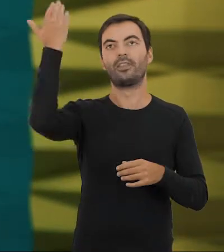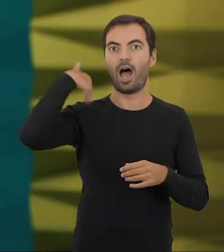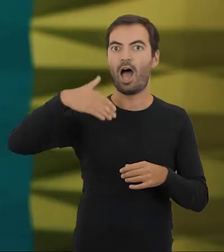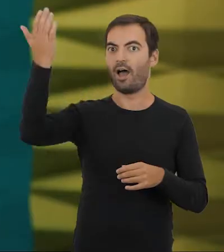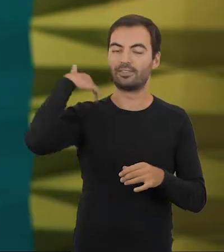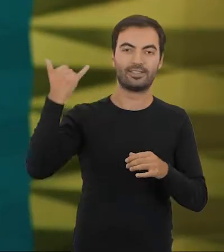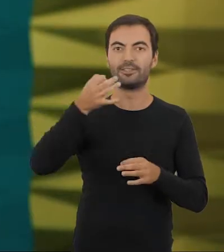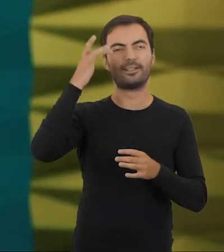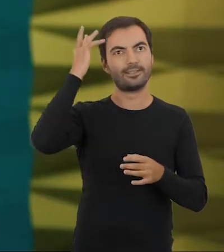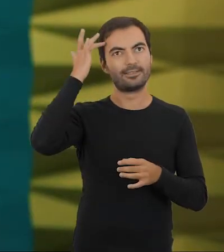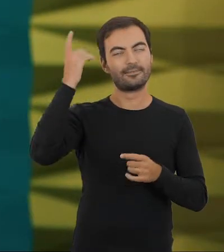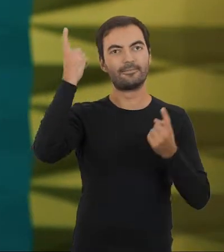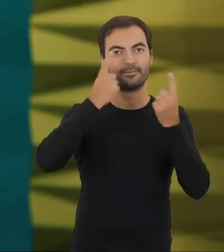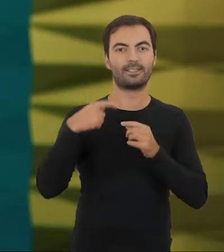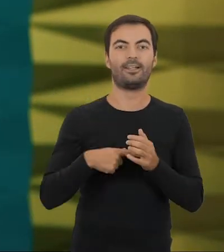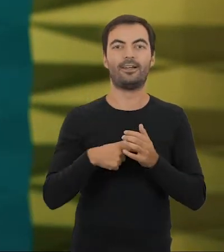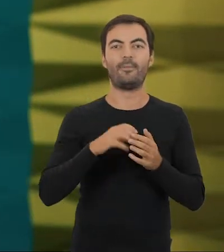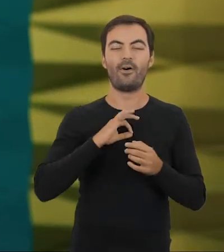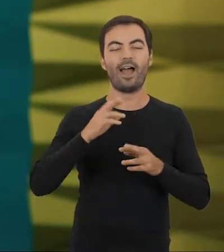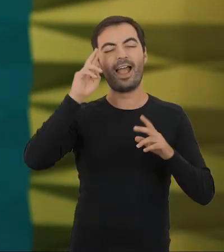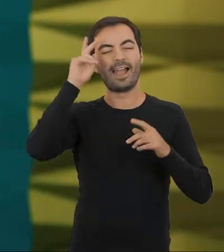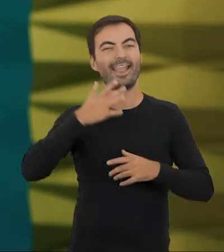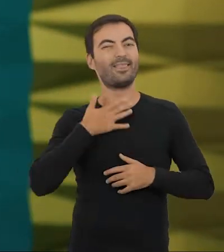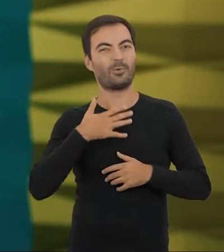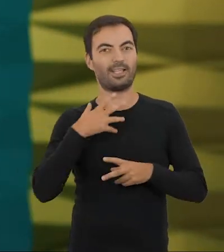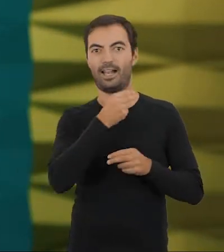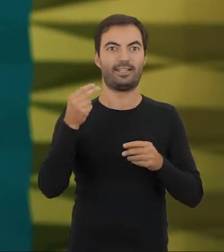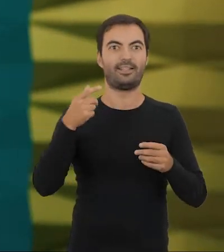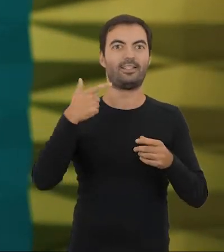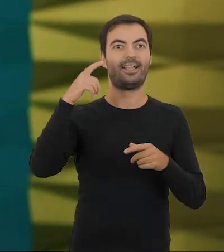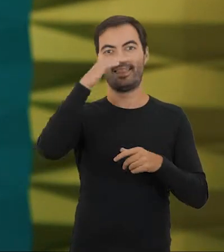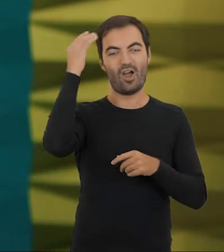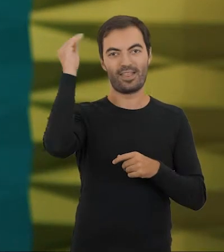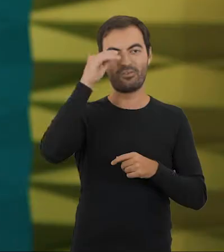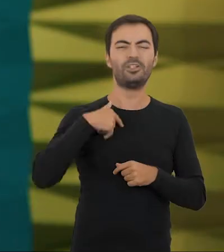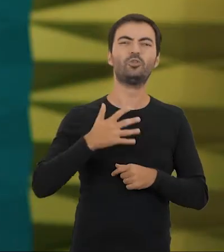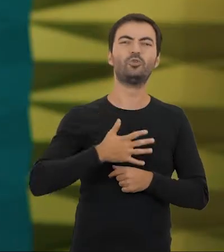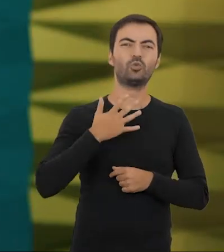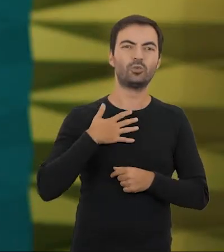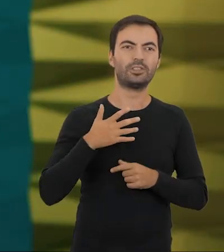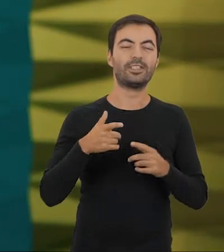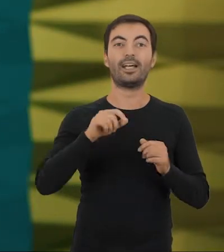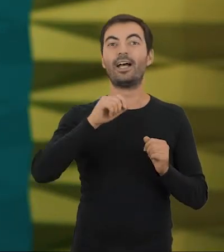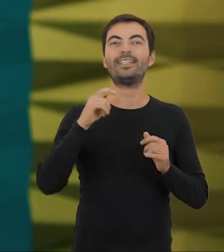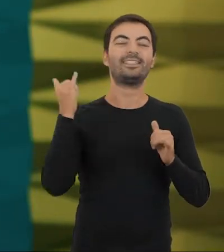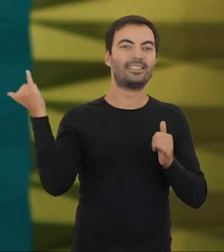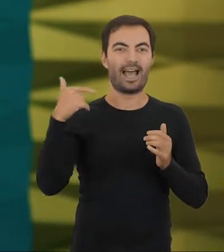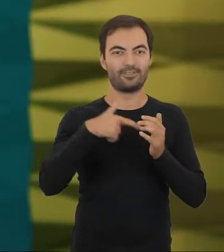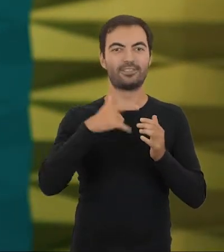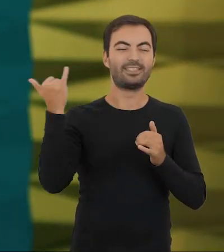i chociaż przyznaję, że to bardziej moja intuicja niż naukowa pewność, wydaje mi się, że nigdy nie przestaniemy go sobie zadawać.